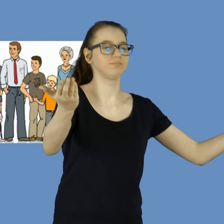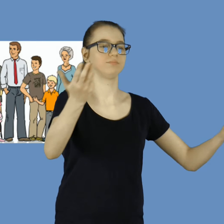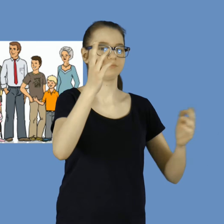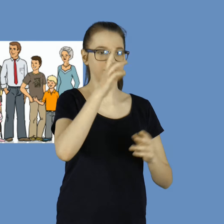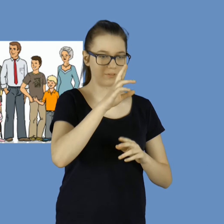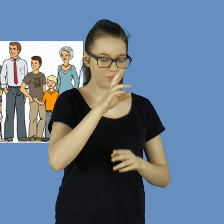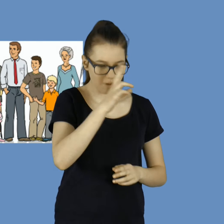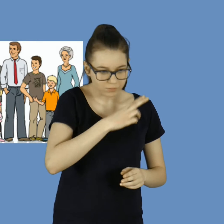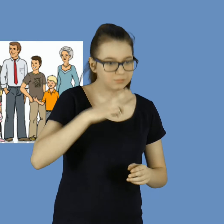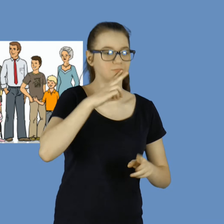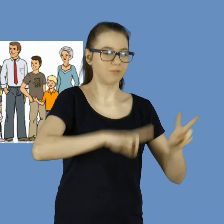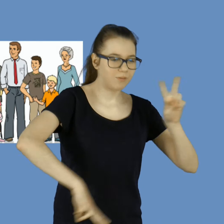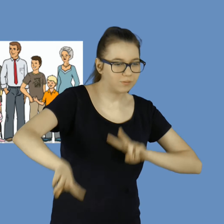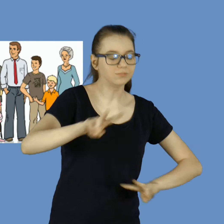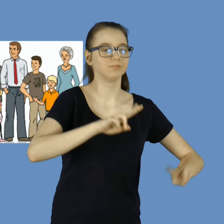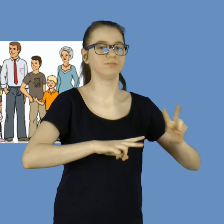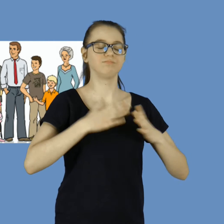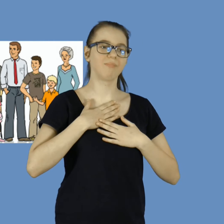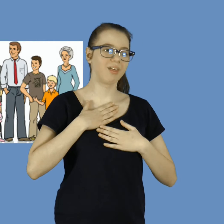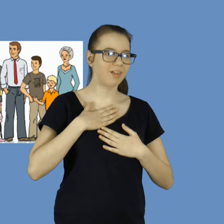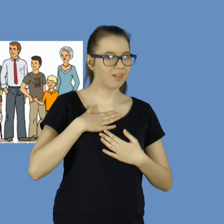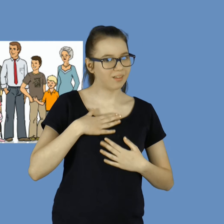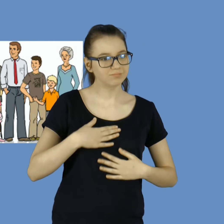Gdy rozmawiamy przy stole w ciepłej atmosferze, czujemy miłość, wtedy Bóg jest z nami.